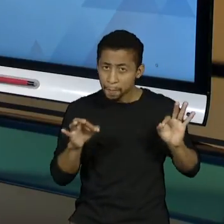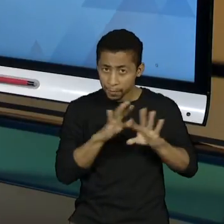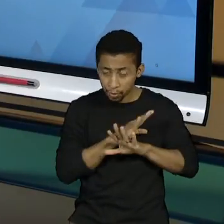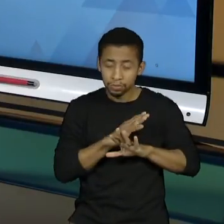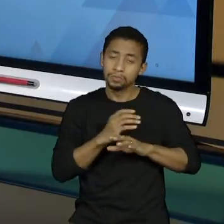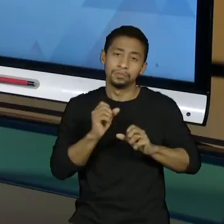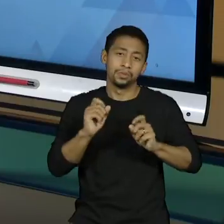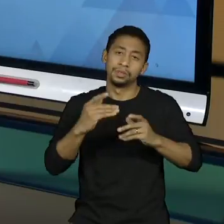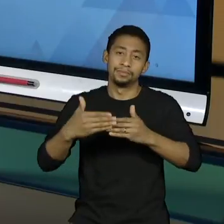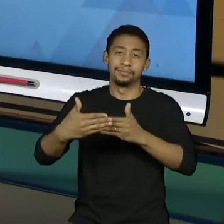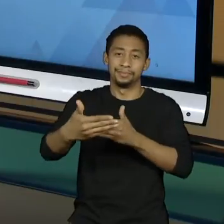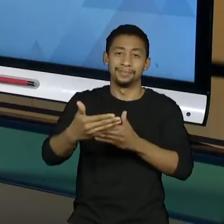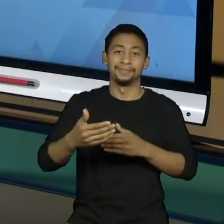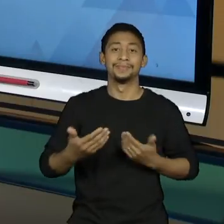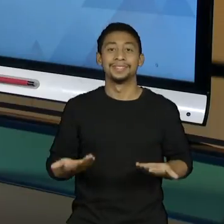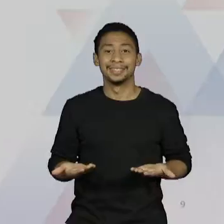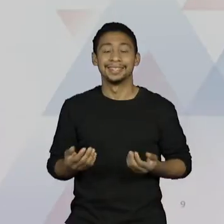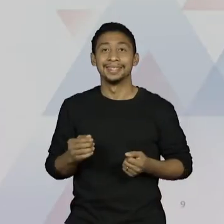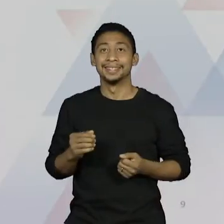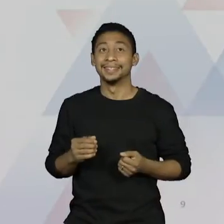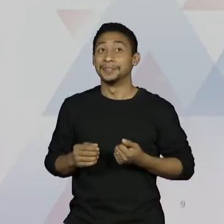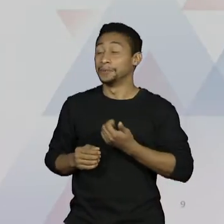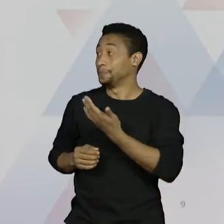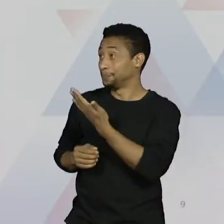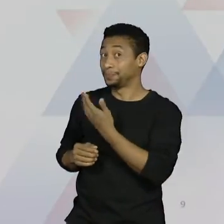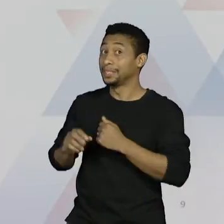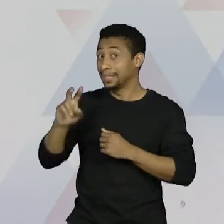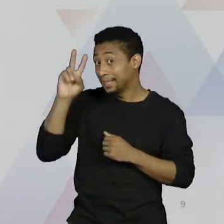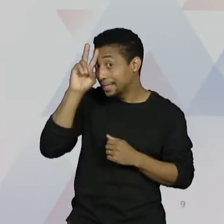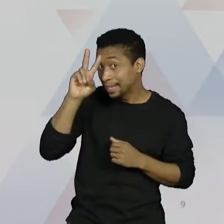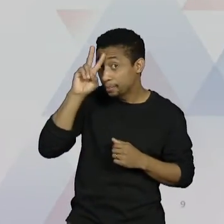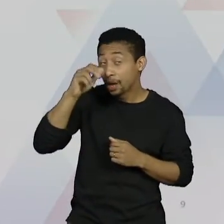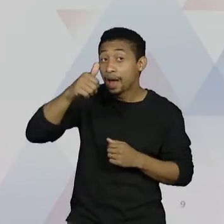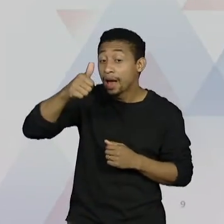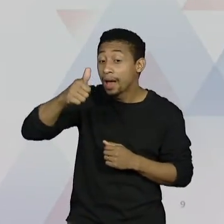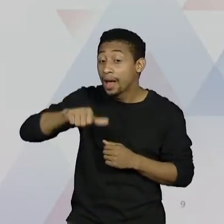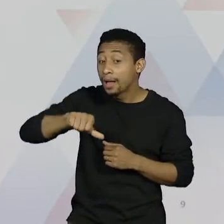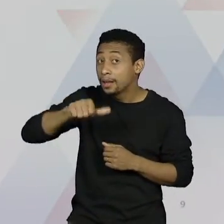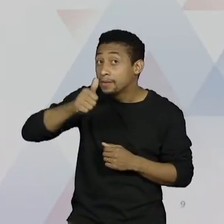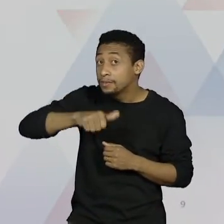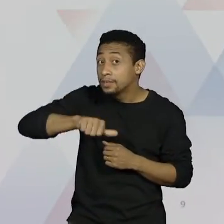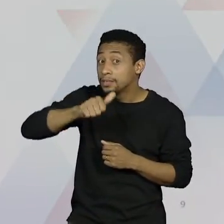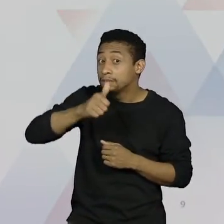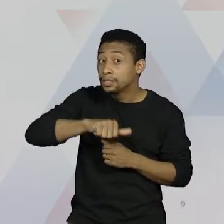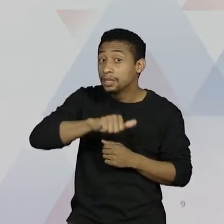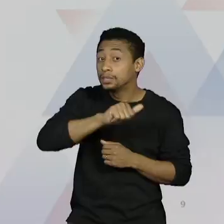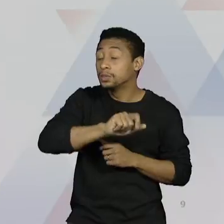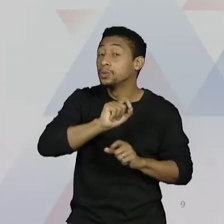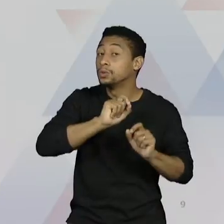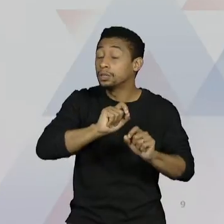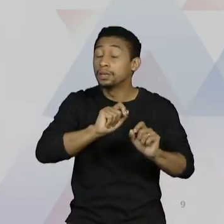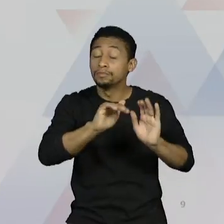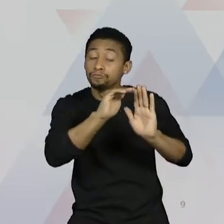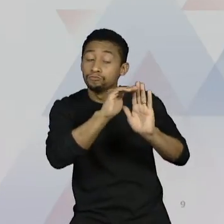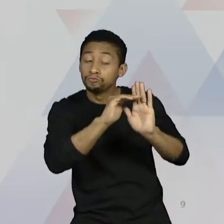A AVALIAÇÃO SE BASEIA NOS REQUISITOS DEFINIDOS NO INÍCIO DO PROJETO E ACORDADOS.